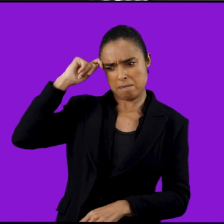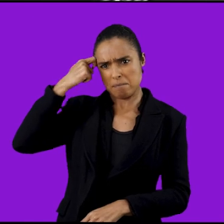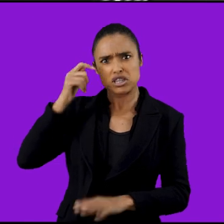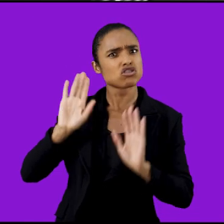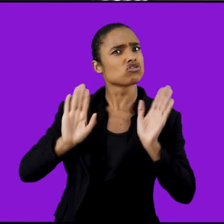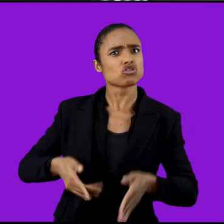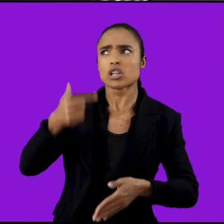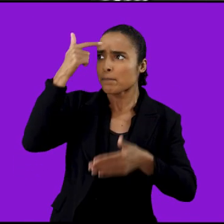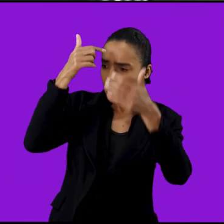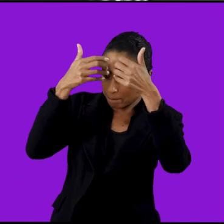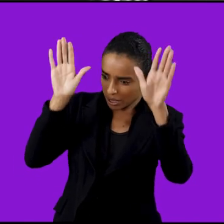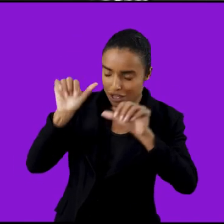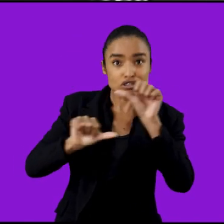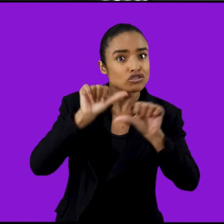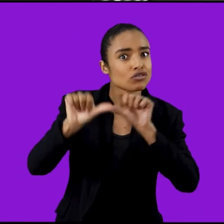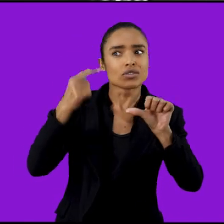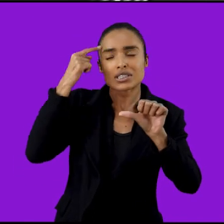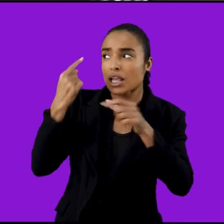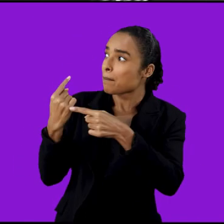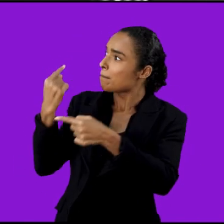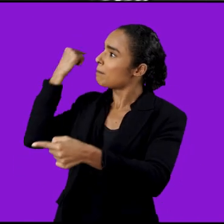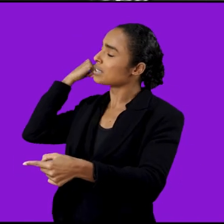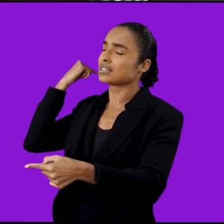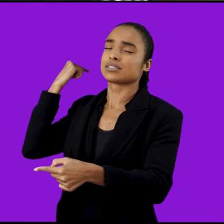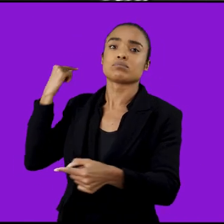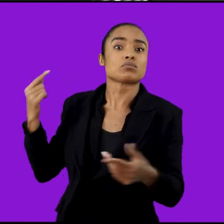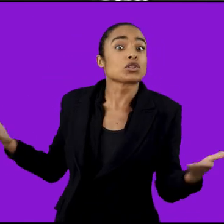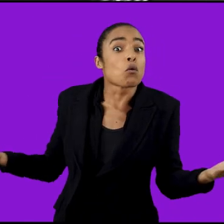Não, já nasce com outra cabeça Já nasce preta E tem um negócio louco também. Feminino… Sim